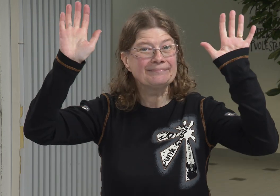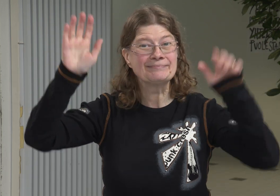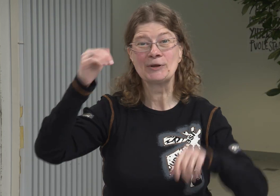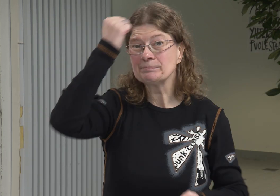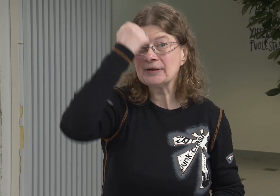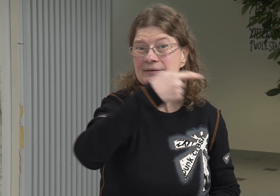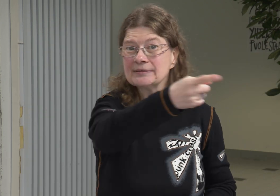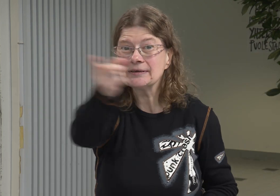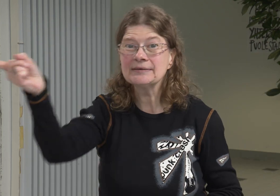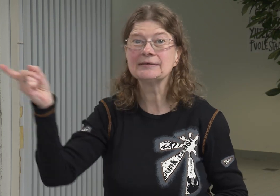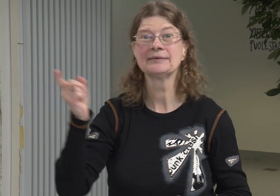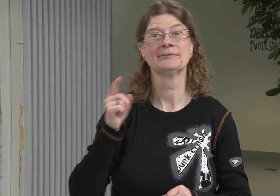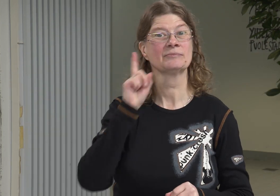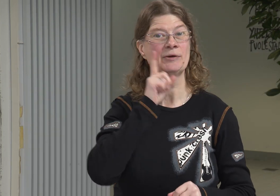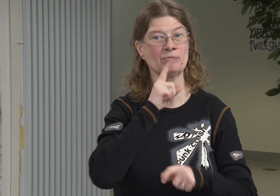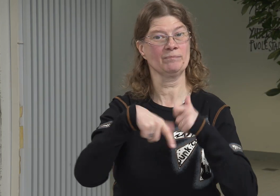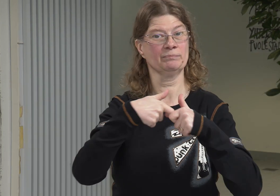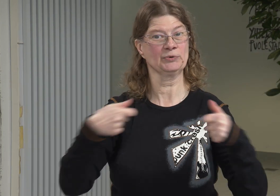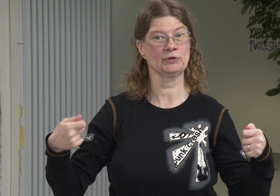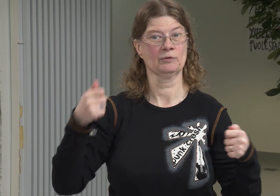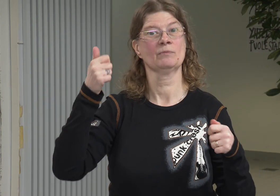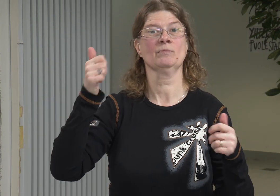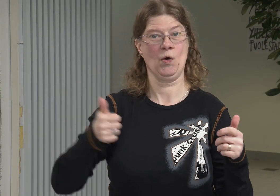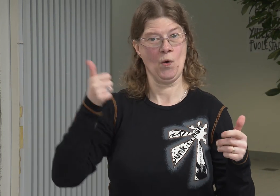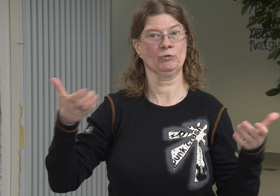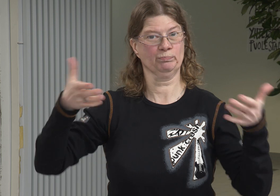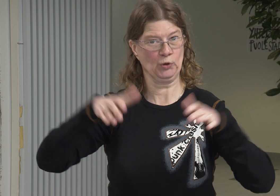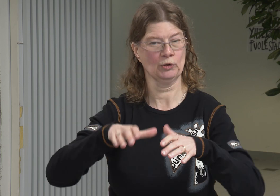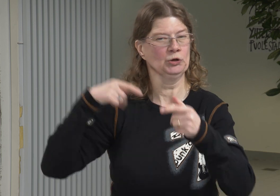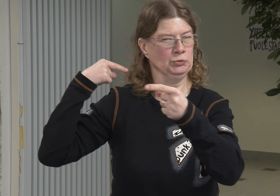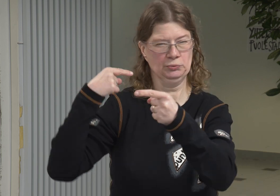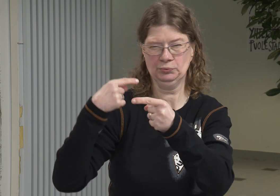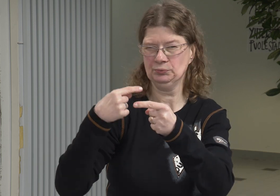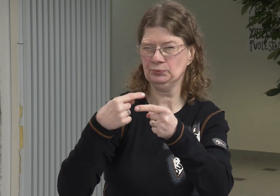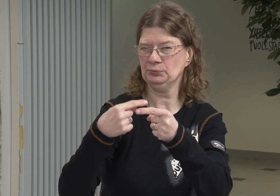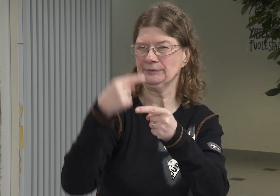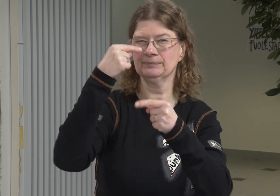Hei! Muistattehan, että Kuurojen Liiton vuosikokous lähestyy!